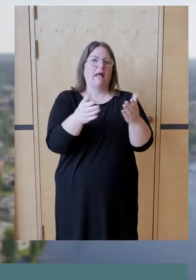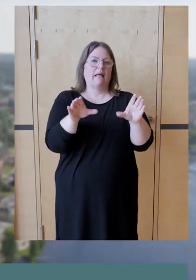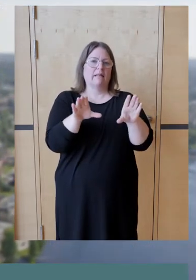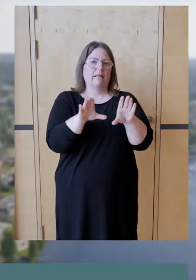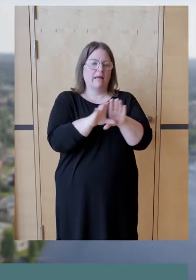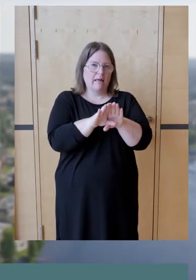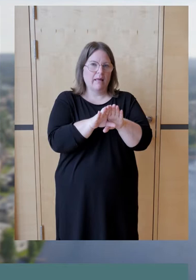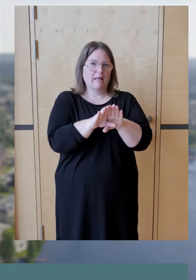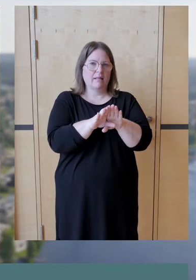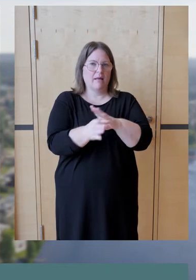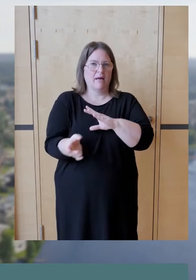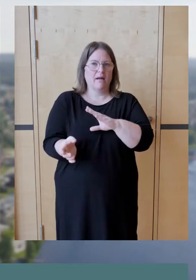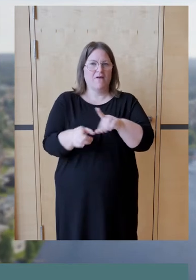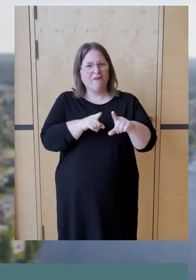Det behovet som finns att de uppfylls